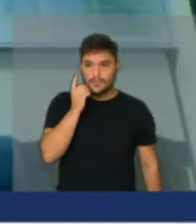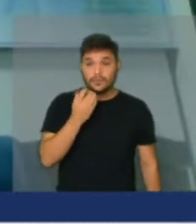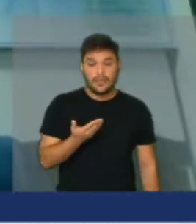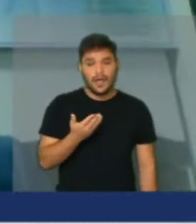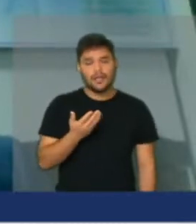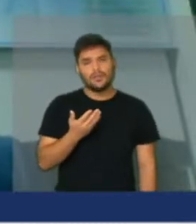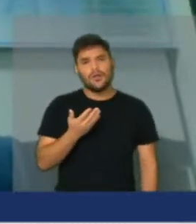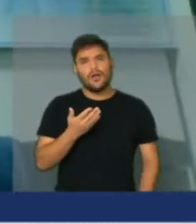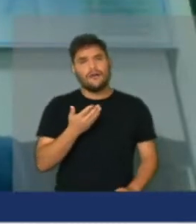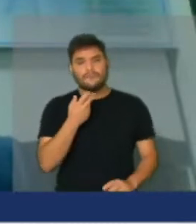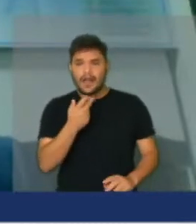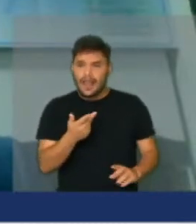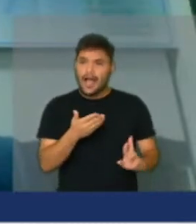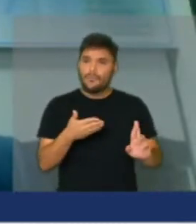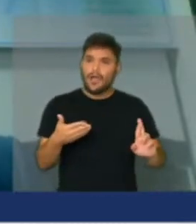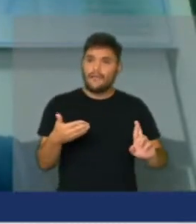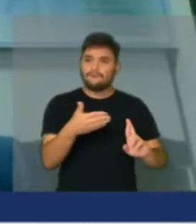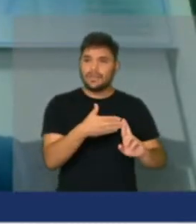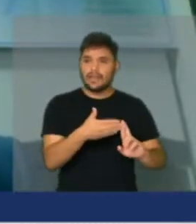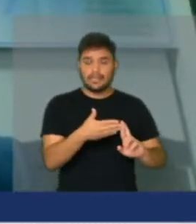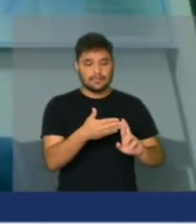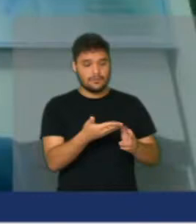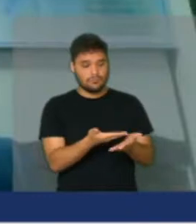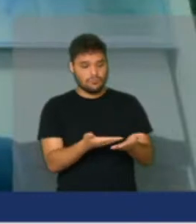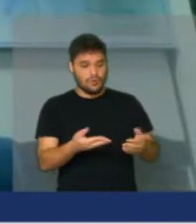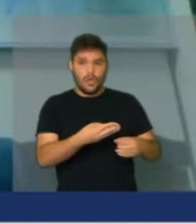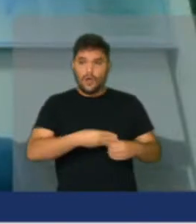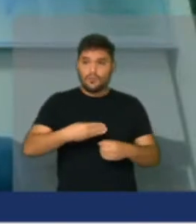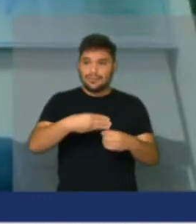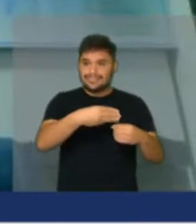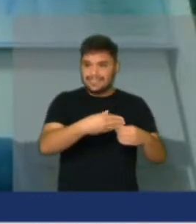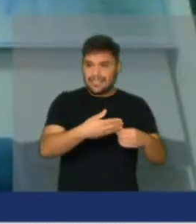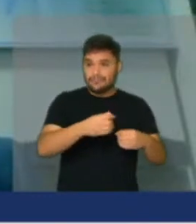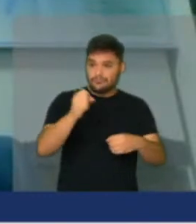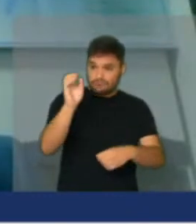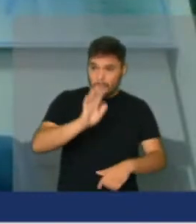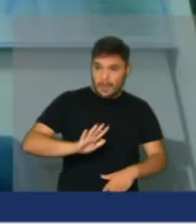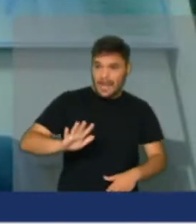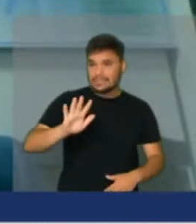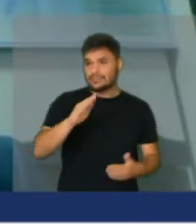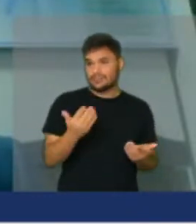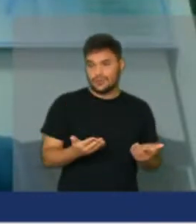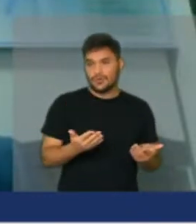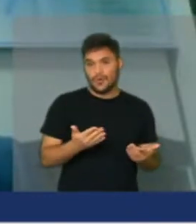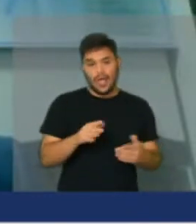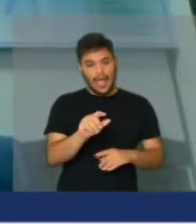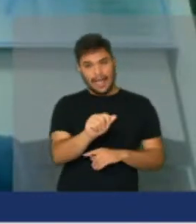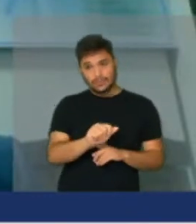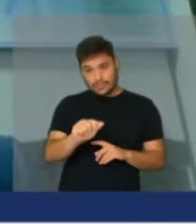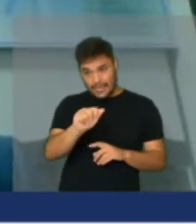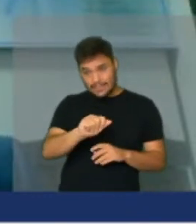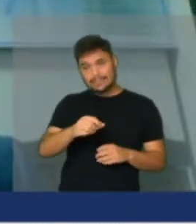DEPUTADOS... ESPECIAL AOS MUNICIPALISTAS DESSE PAÍS, AS ASSOCIAÇÕES DOS MUNICÍPIOS SÃO DUAS GRANDES QUE REPRESENTAM O MUNICÍPIO DESSE